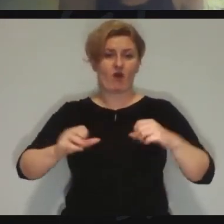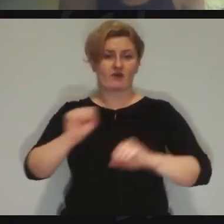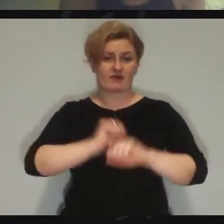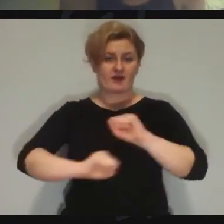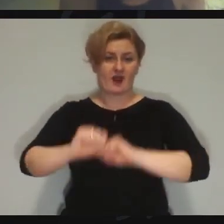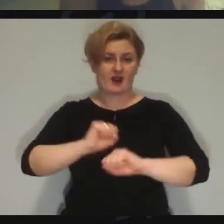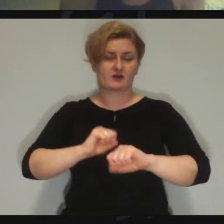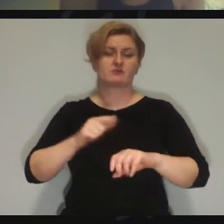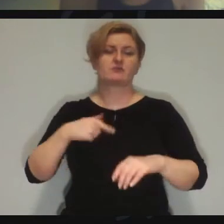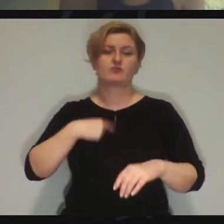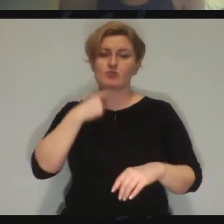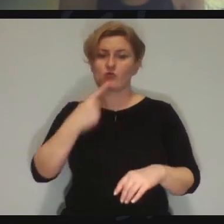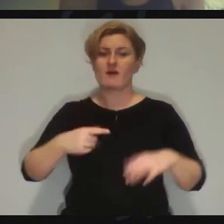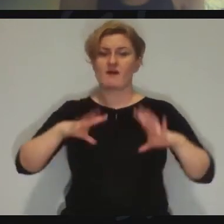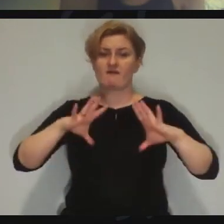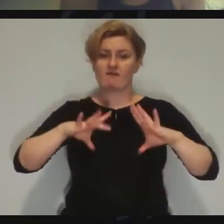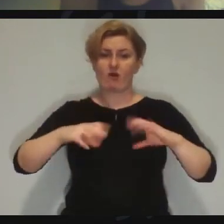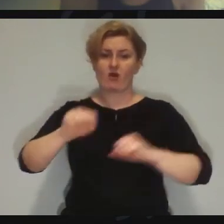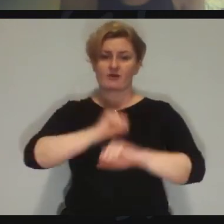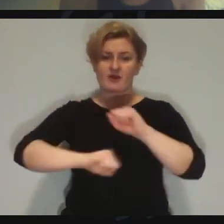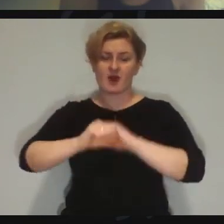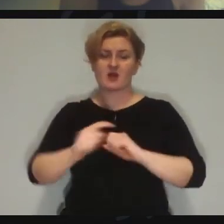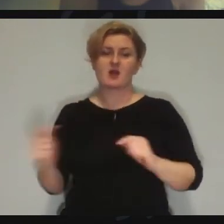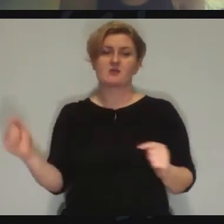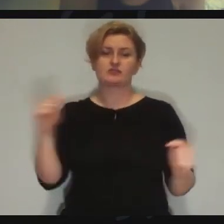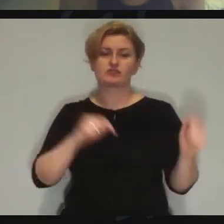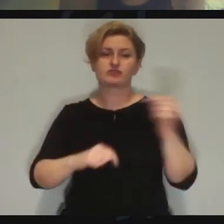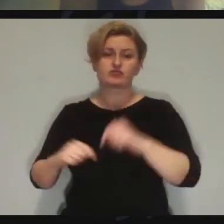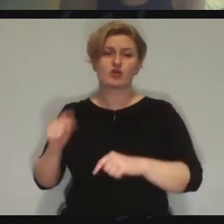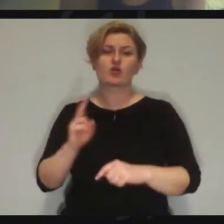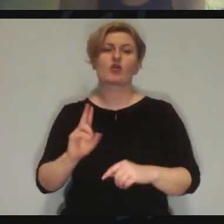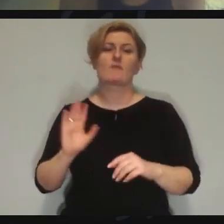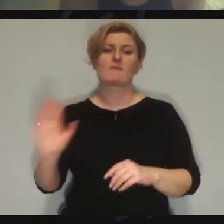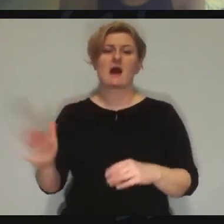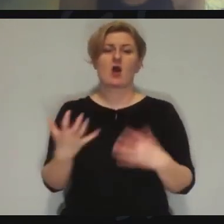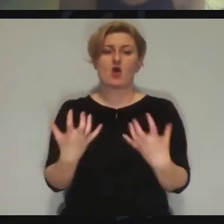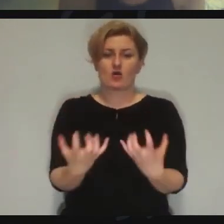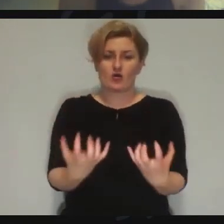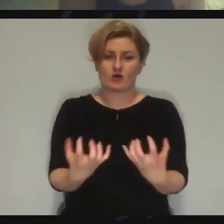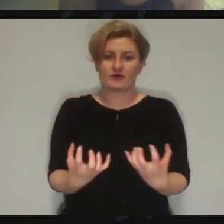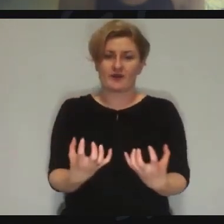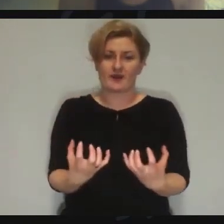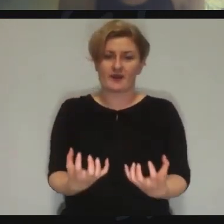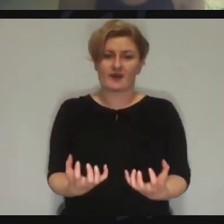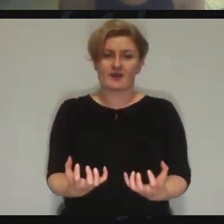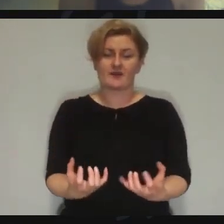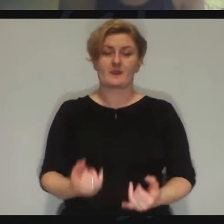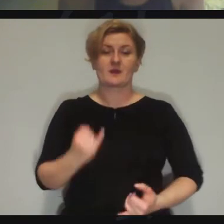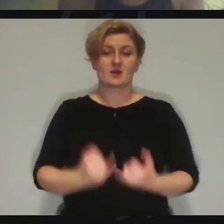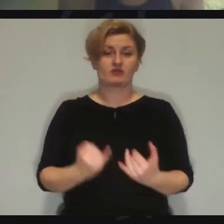Jeżeli jest powiedziane, że jest to wolny trening, wtedy przychodzą ci którzy mogą i mają ochotę.